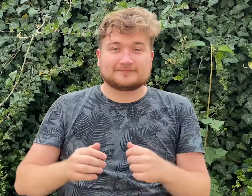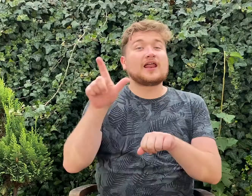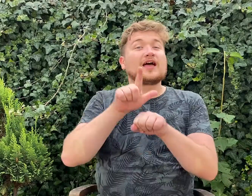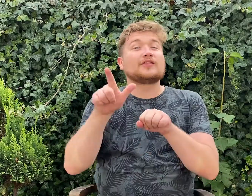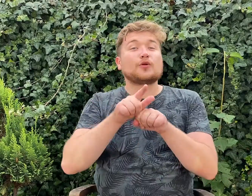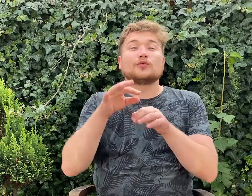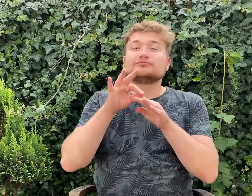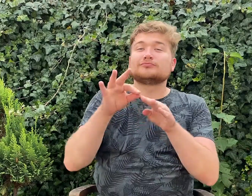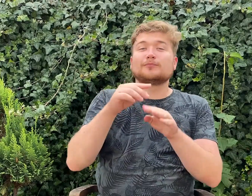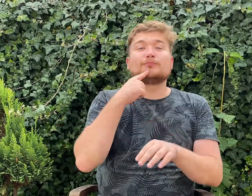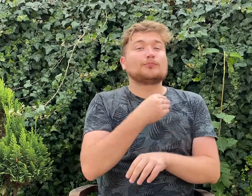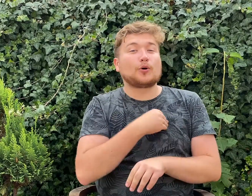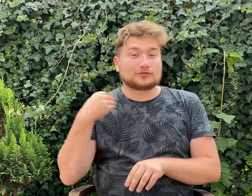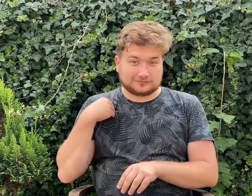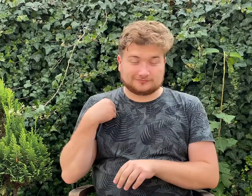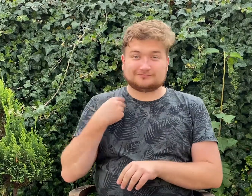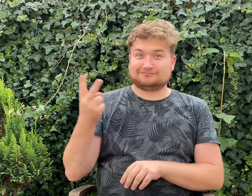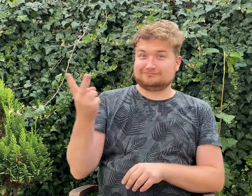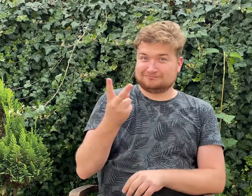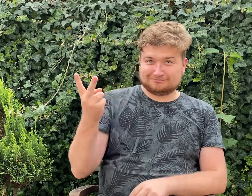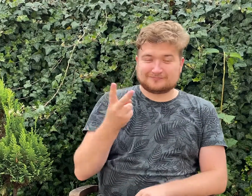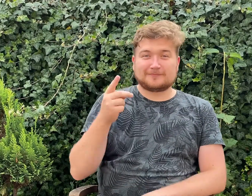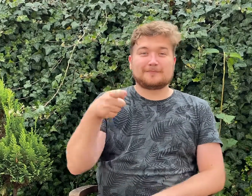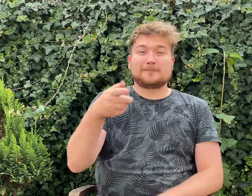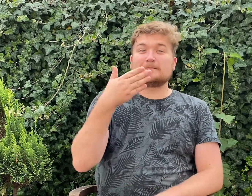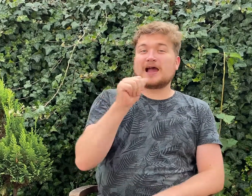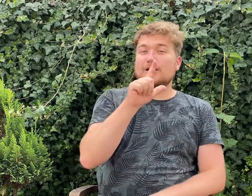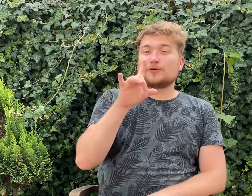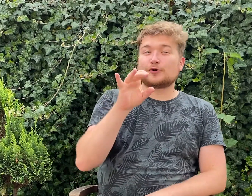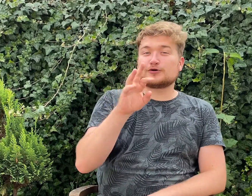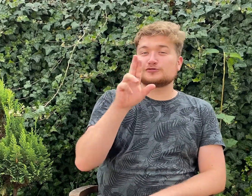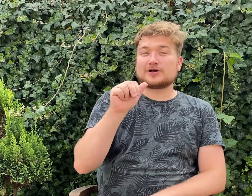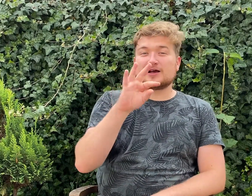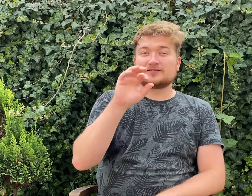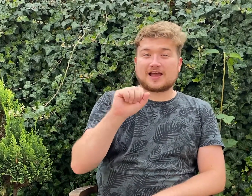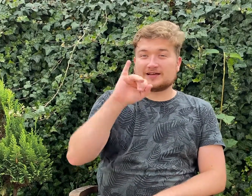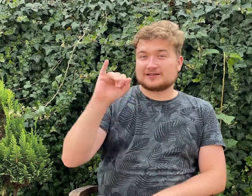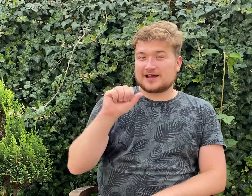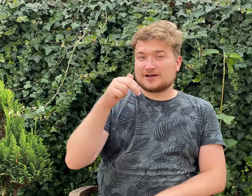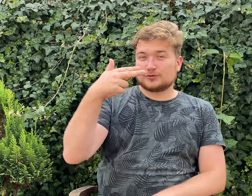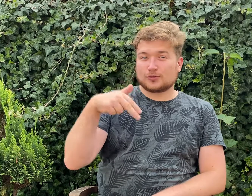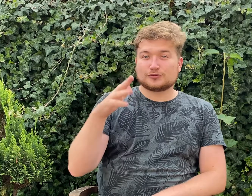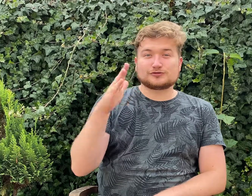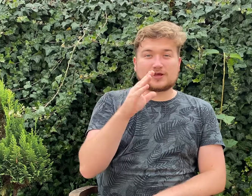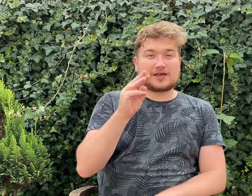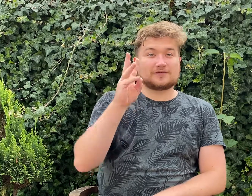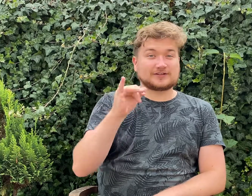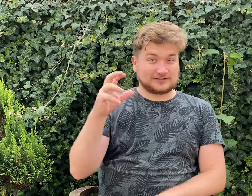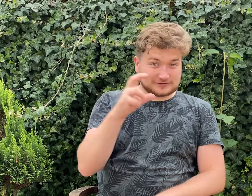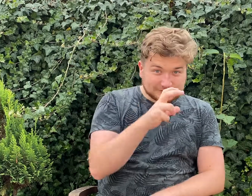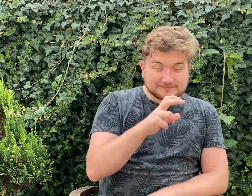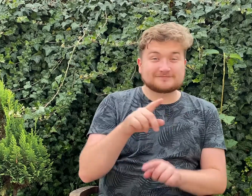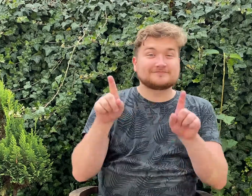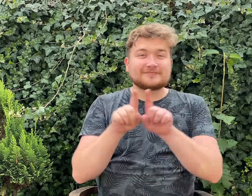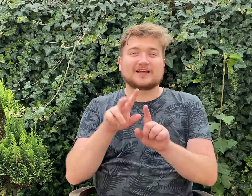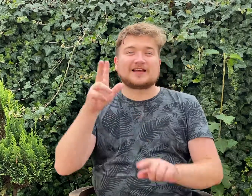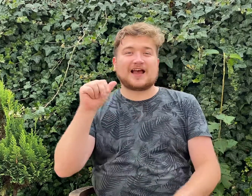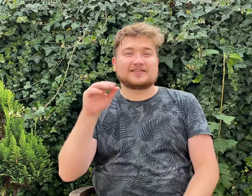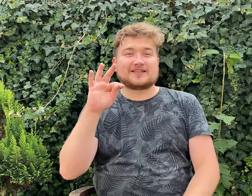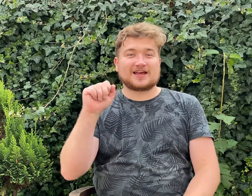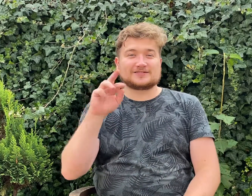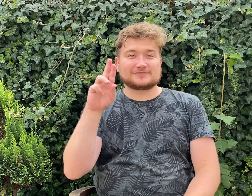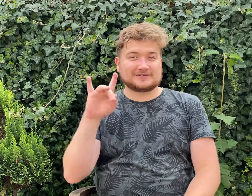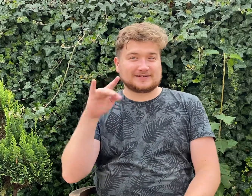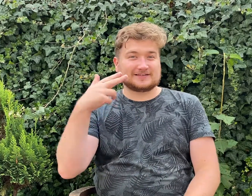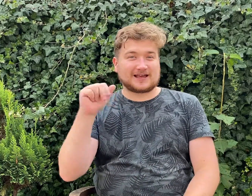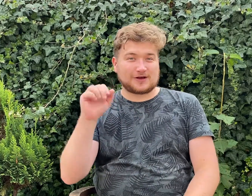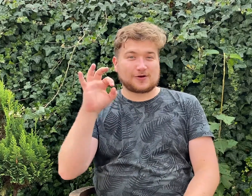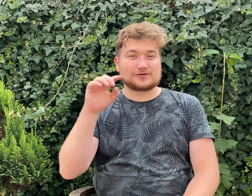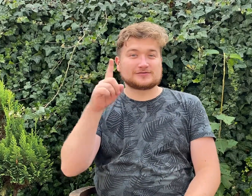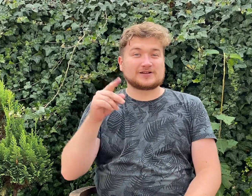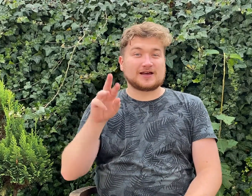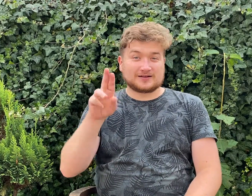Lektorki języka polskiego to Pani Małgorzata Januszewicz i Pani Katarzyna Özer,